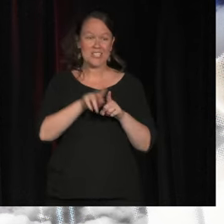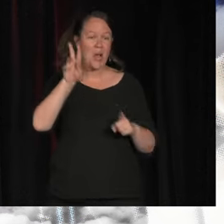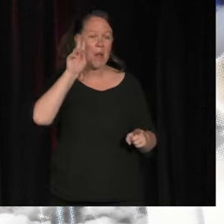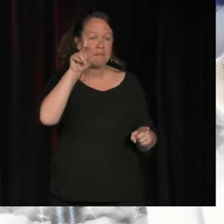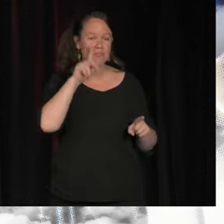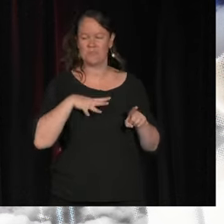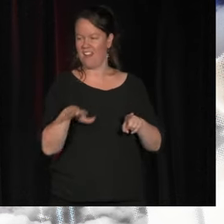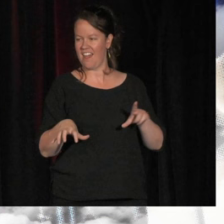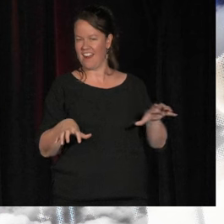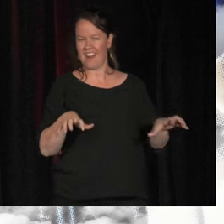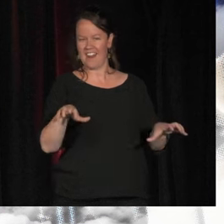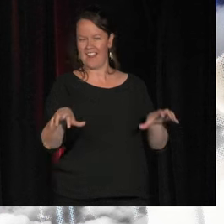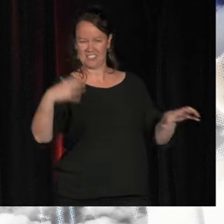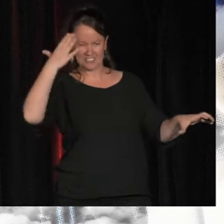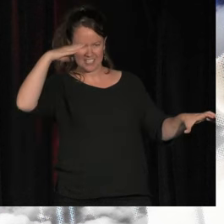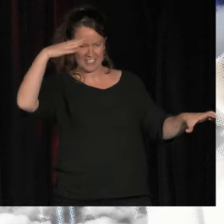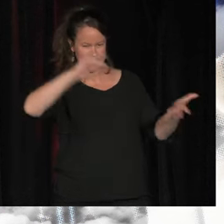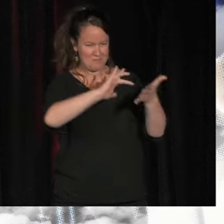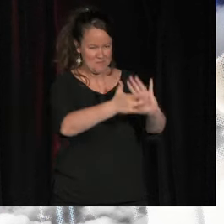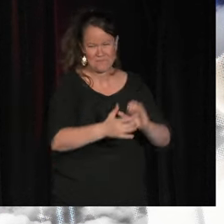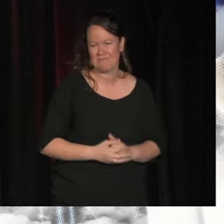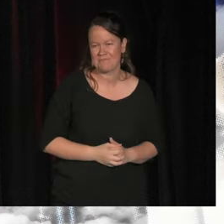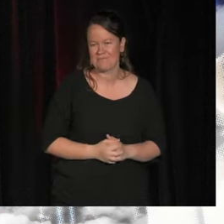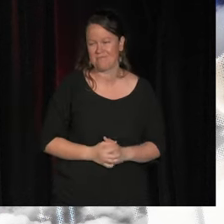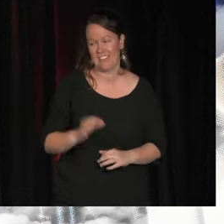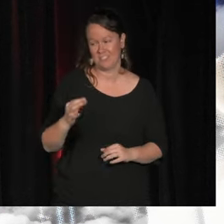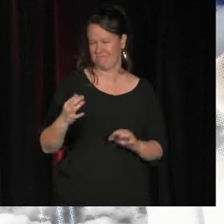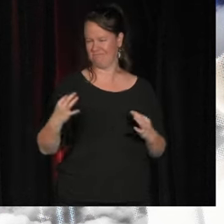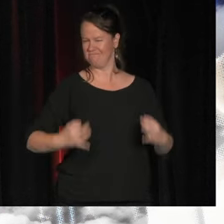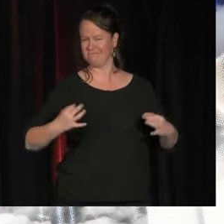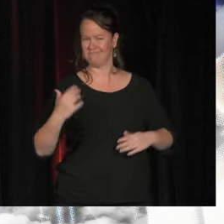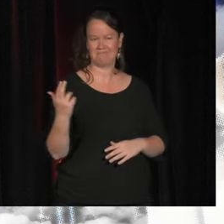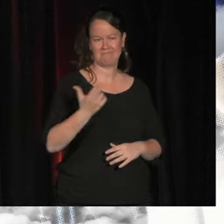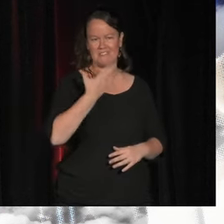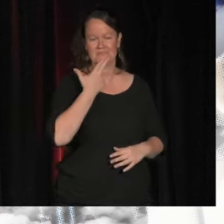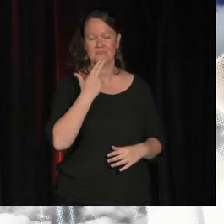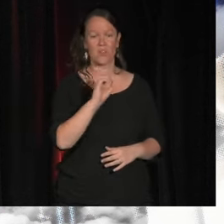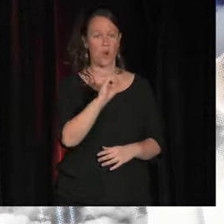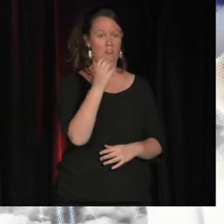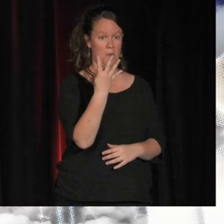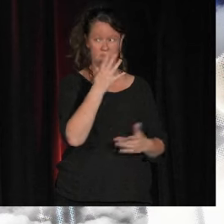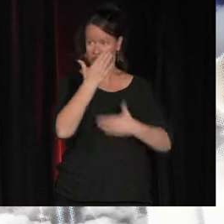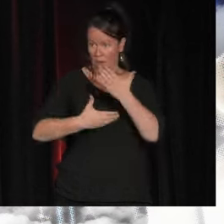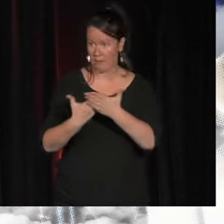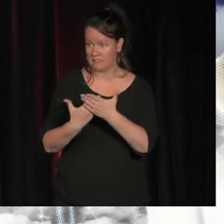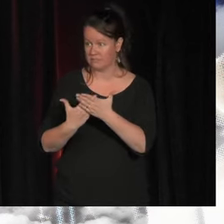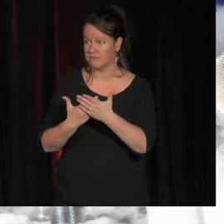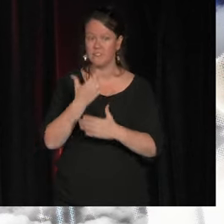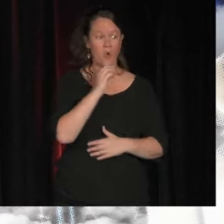petit travail, tout simplement. On est toujours dans le timing, Overwatch 2 qui a littéralement remplacé le jeu, ce qui fait qu'on ne peut plus jouer à Overwatch 1,